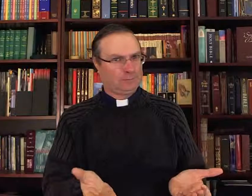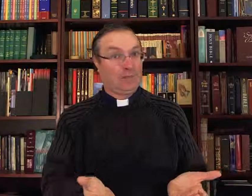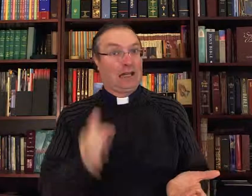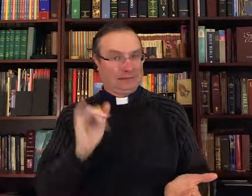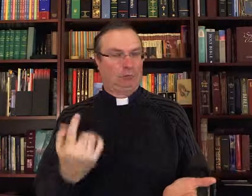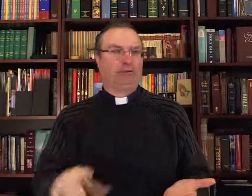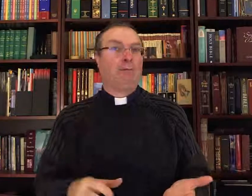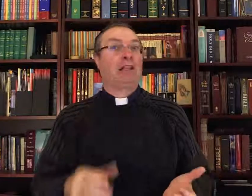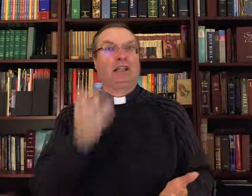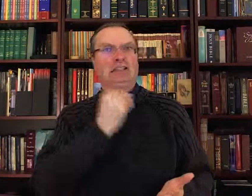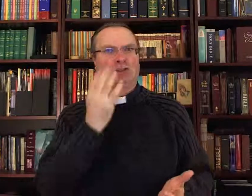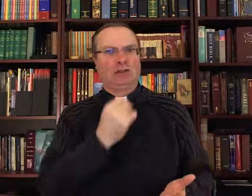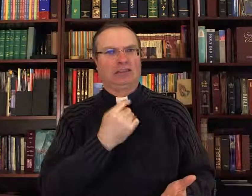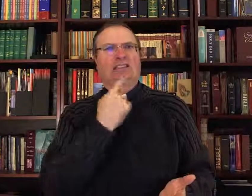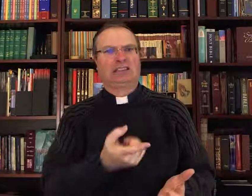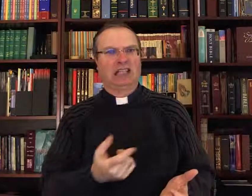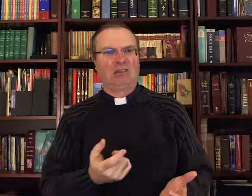C’est pour cela que les Juifs lui disaient;